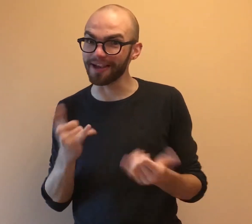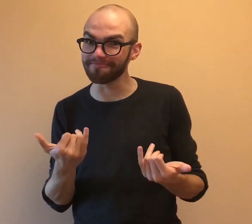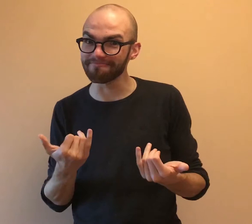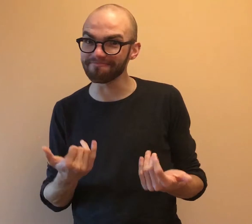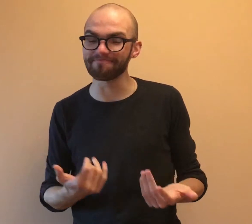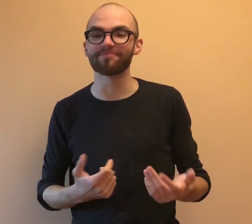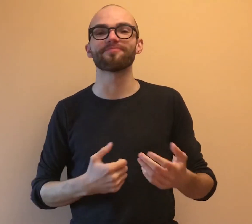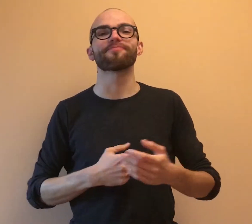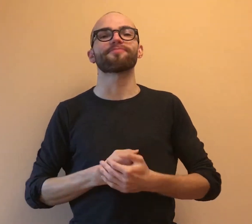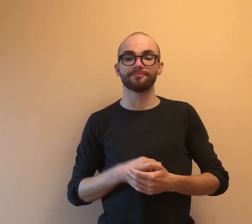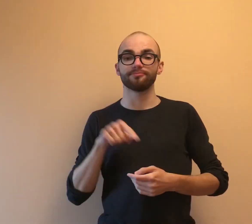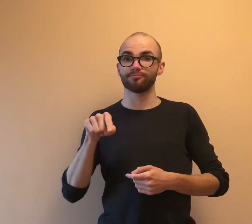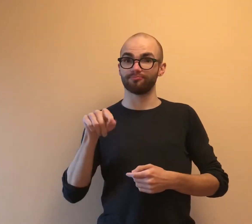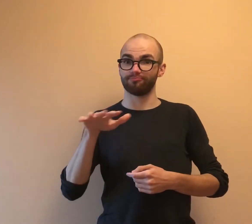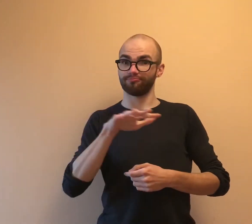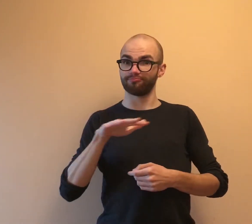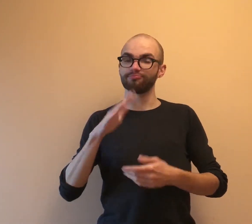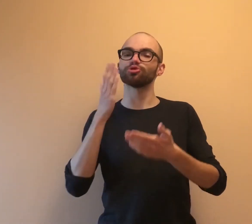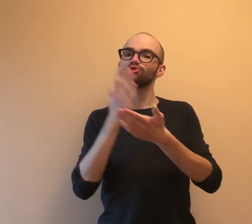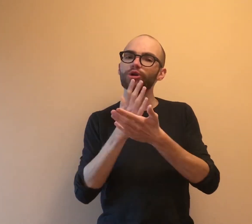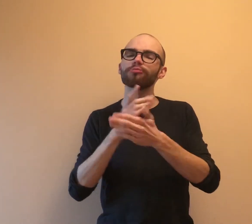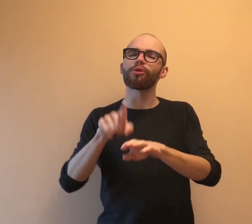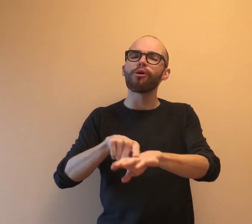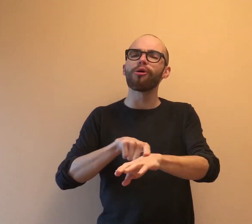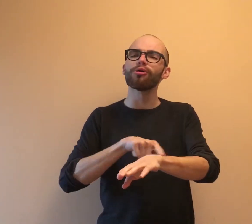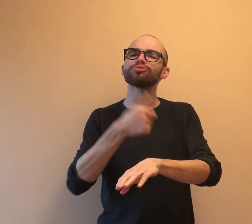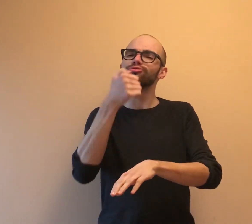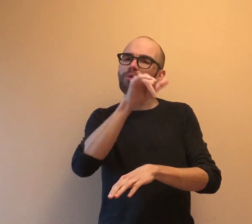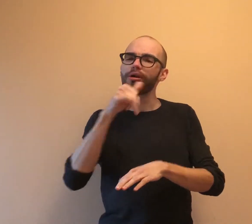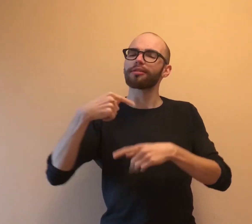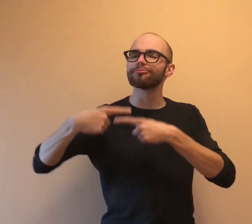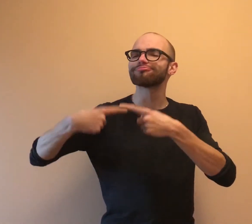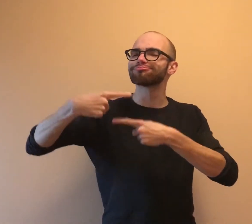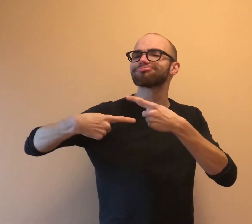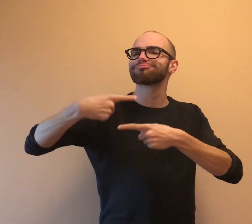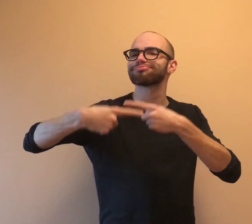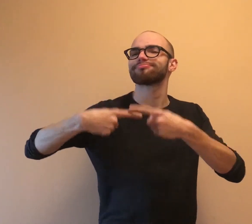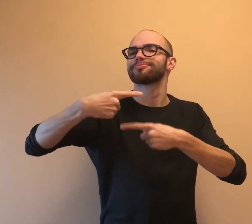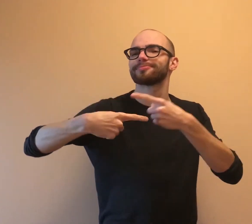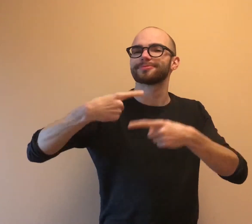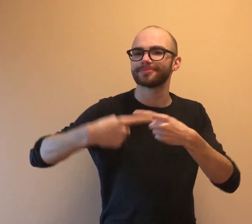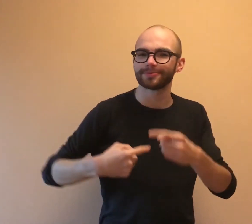Ja. Te ljudje so na tak način počeli že več kot stoletje.